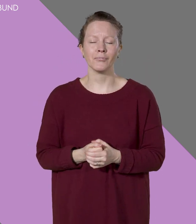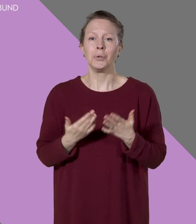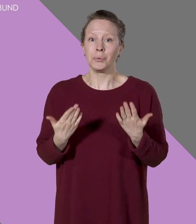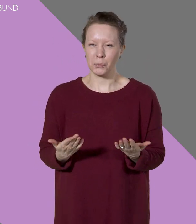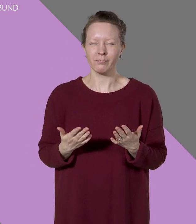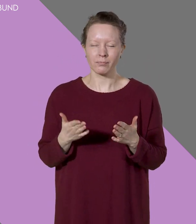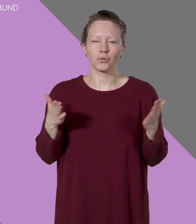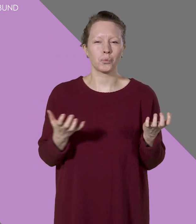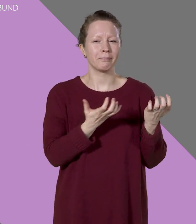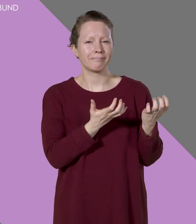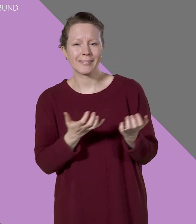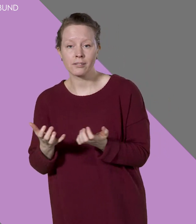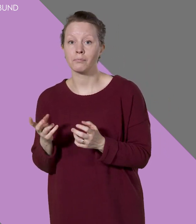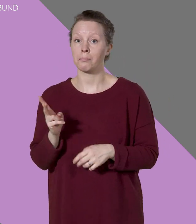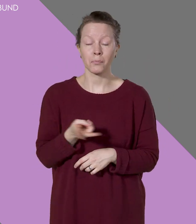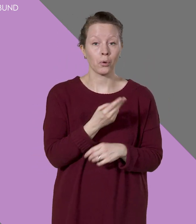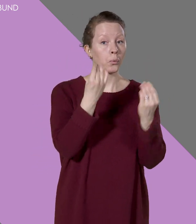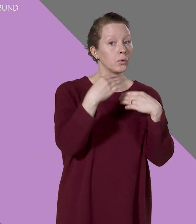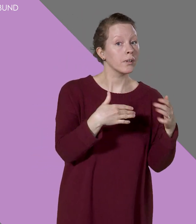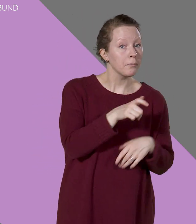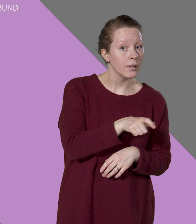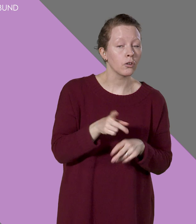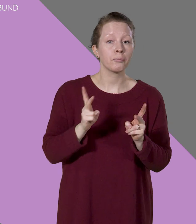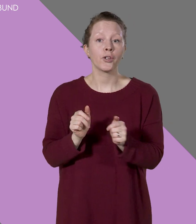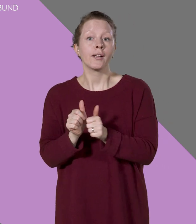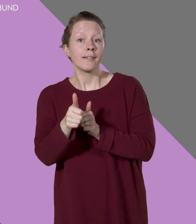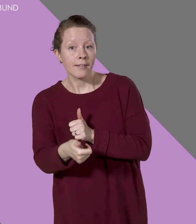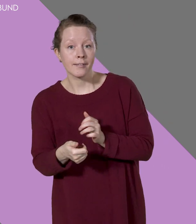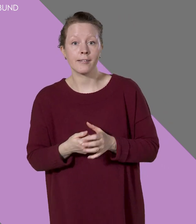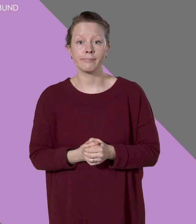För tillfället råder det en stor brist på både kursarbetare och -ledare.